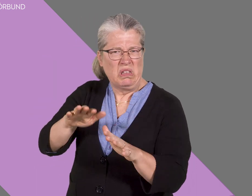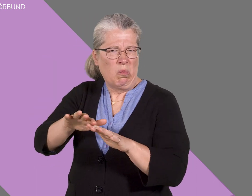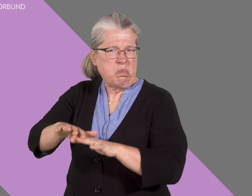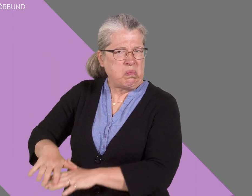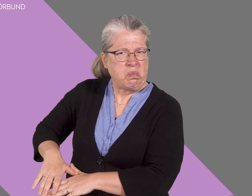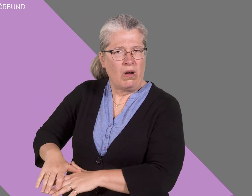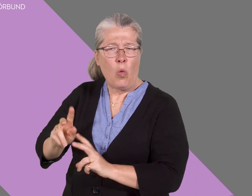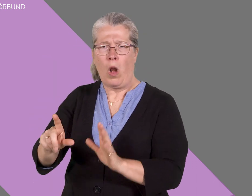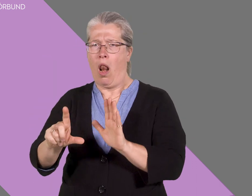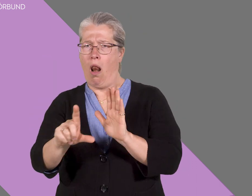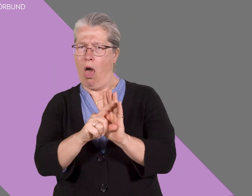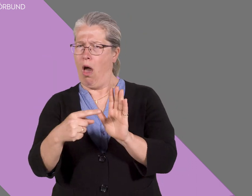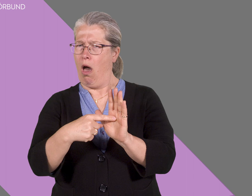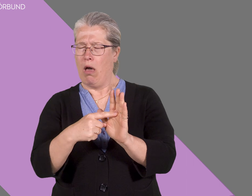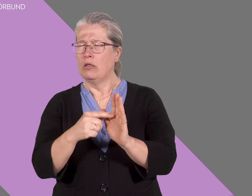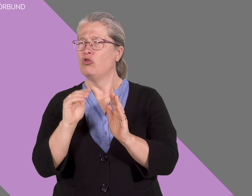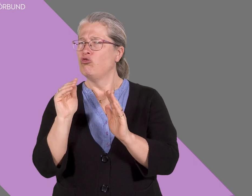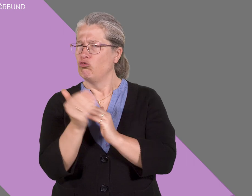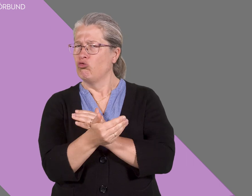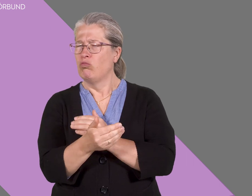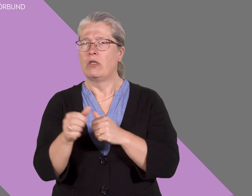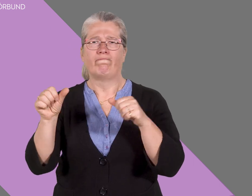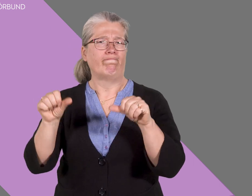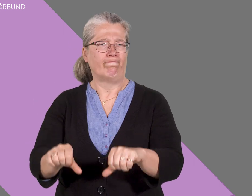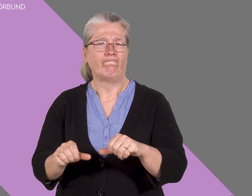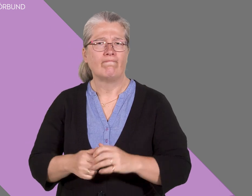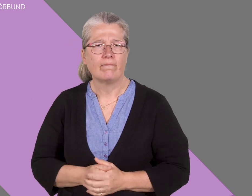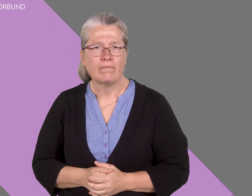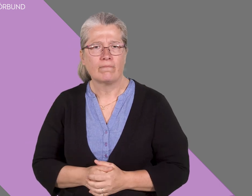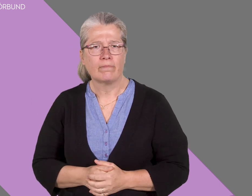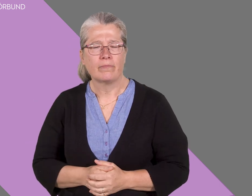och det bristfälliga rättsskyddet som döva utsatts för i Finlands historia.